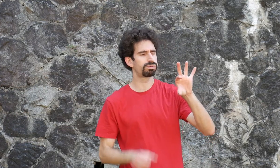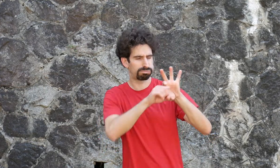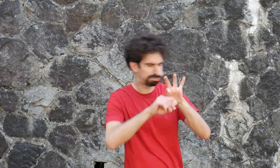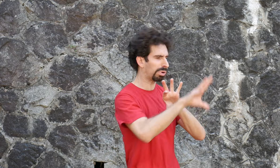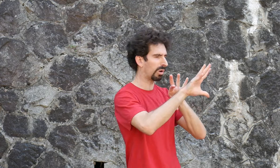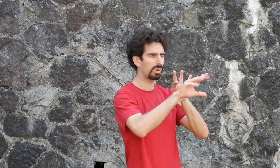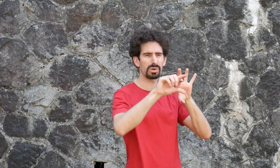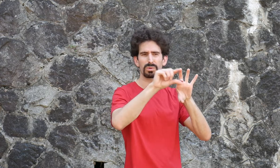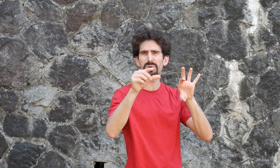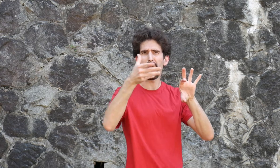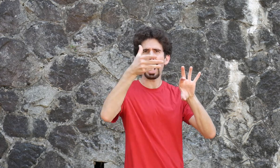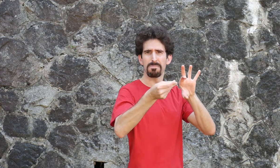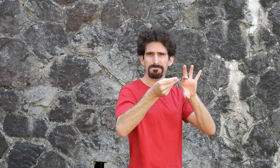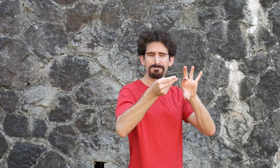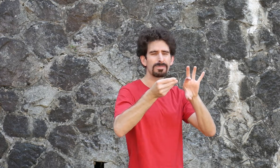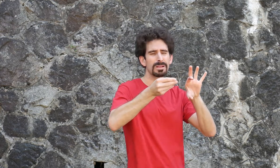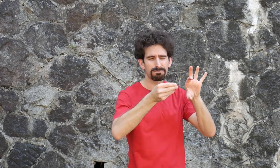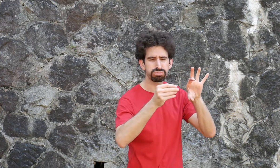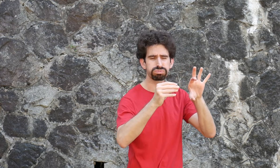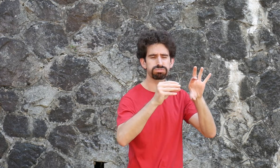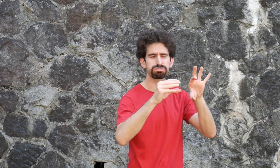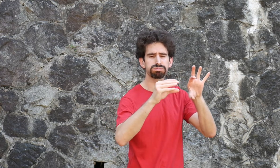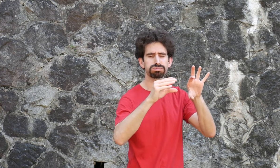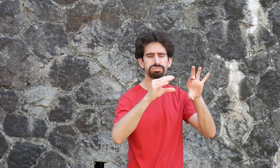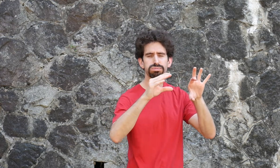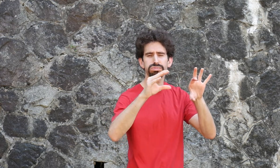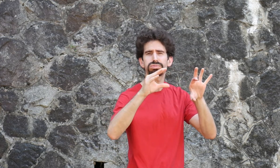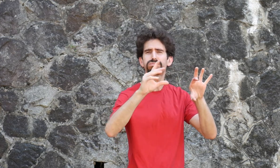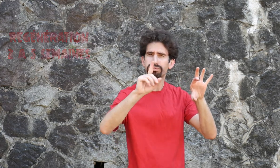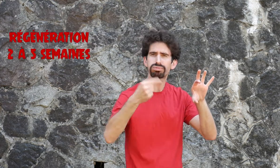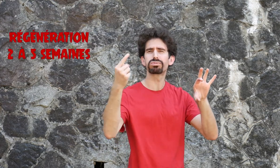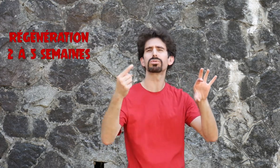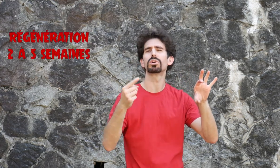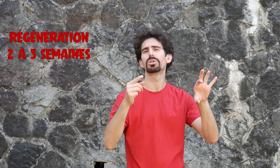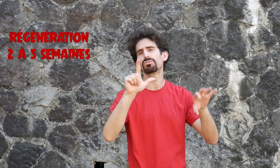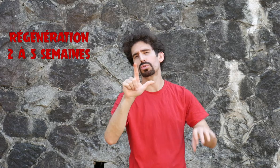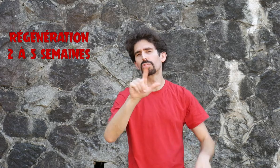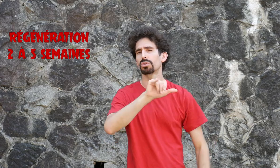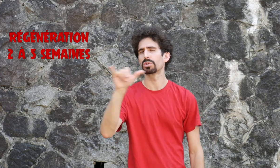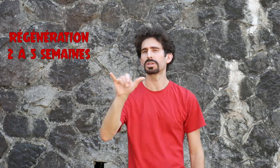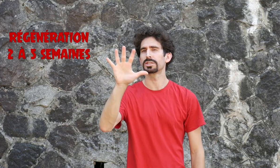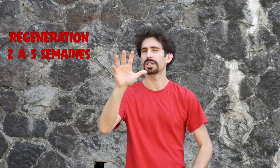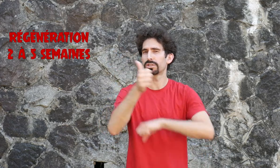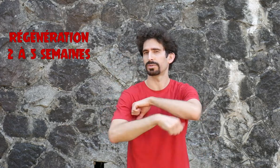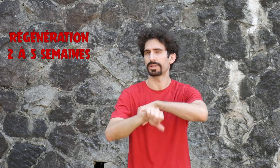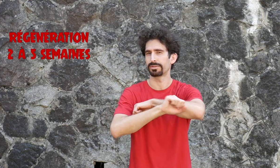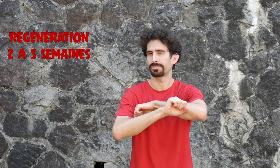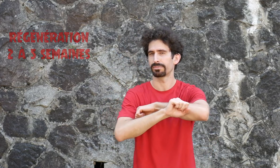Une fois projeté, les tubes de cuvier se regénèrent en deux à cinq semaines.